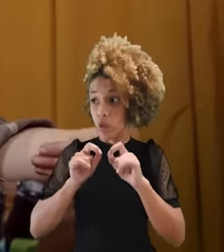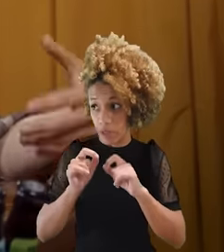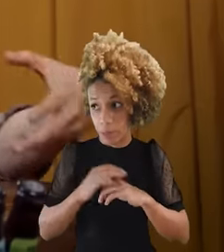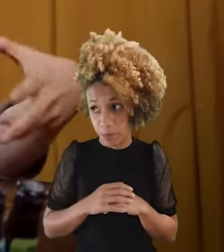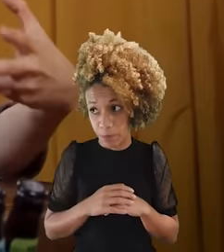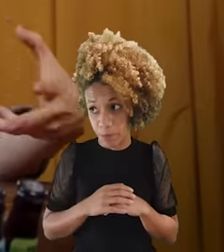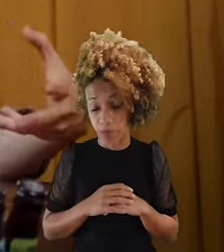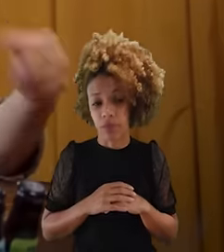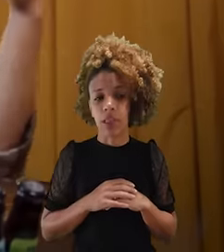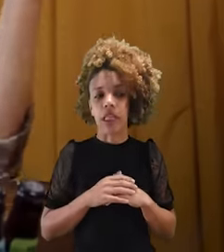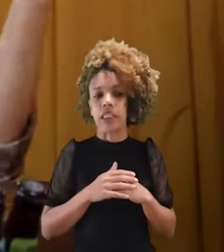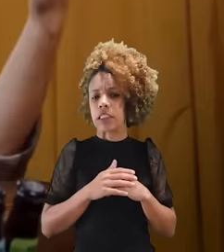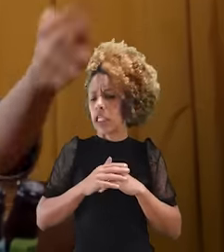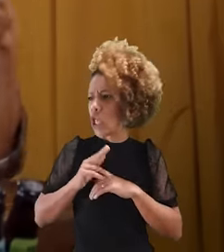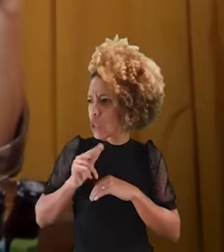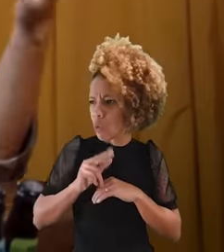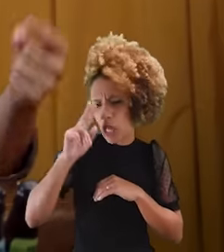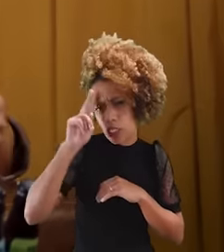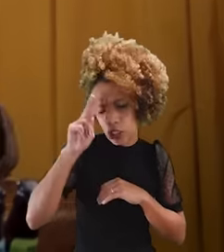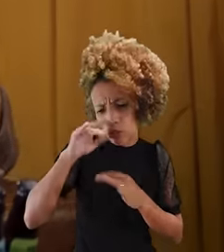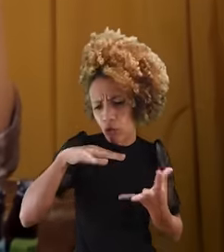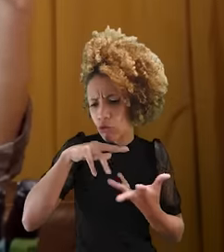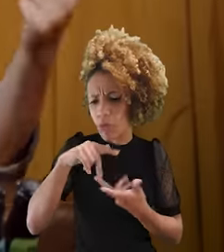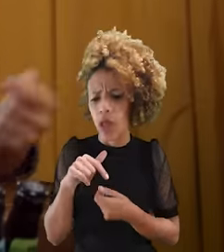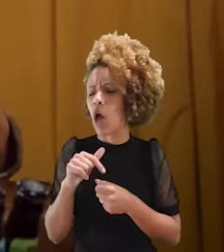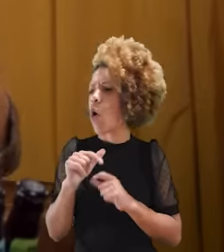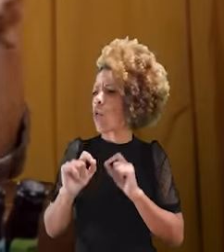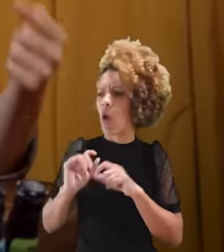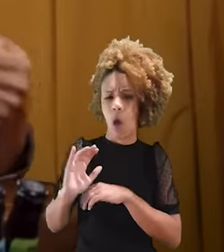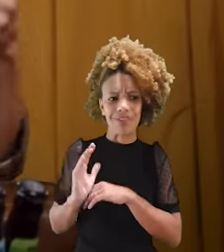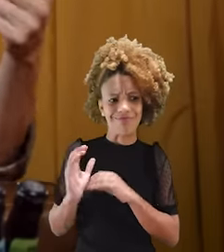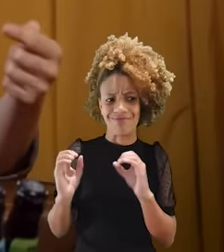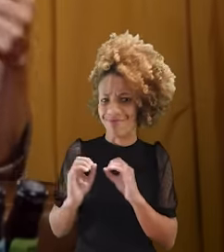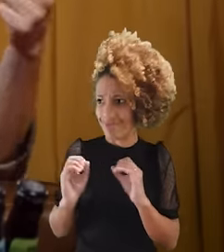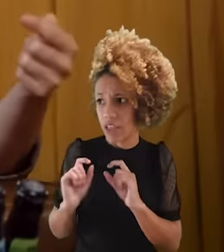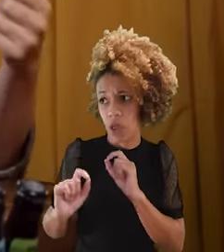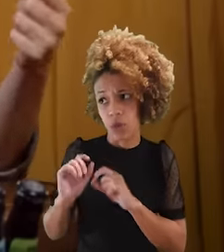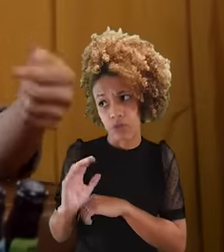afirmando que nunca na história do mundo houve nada semelhante ao que está acontecendo em Gaza